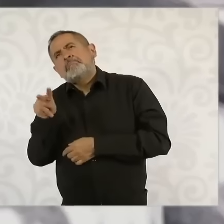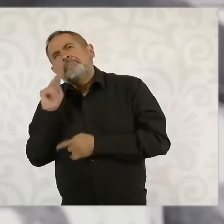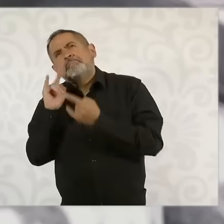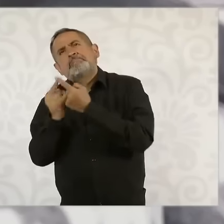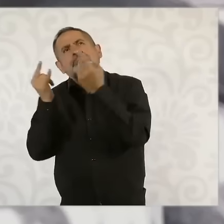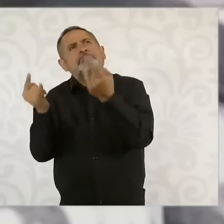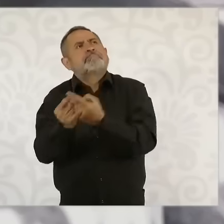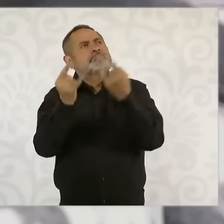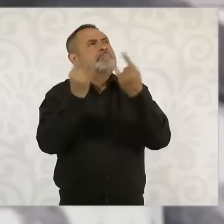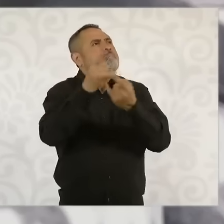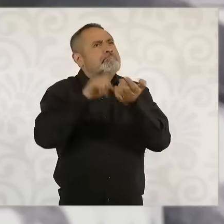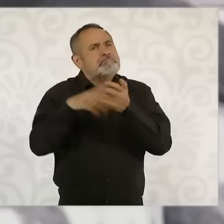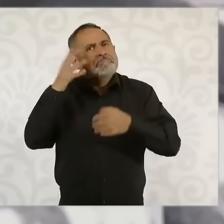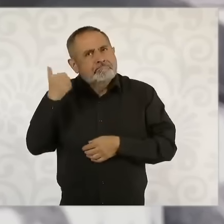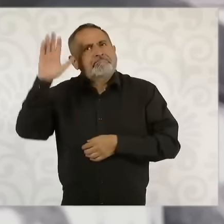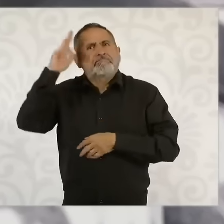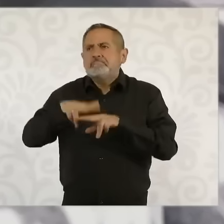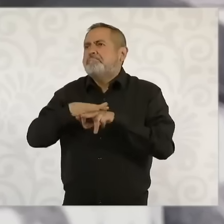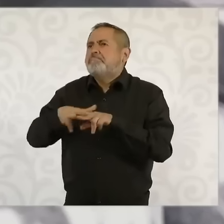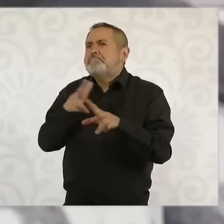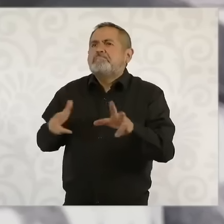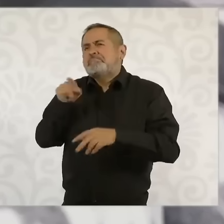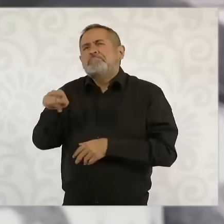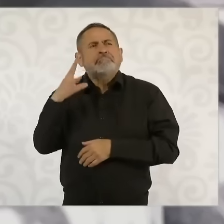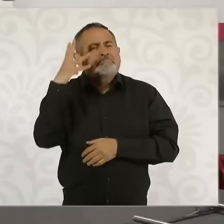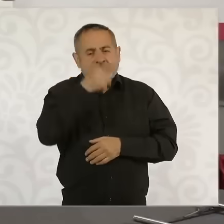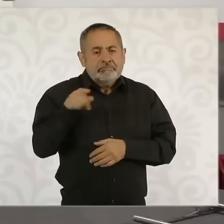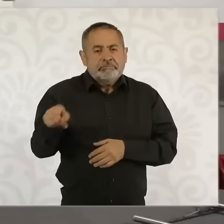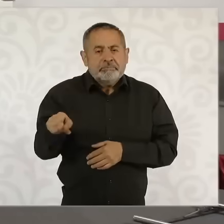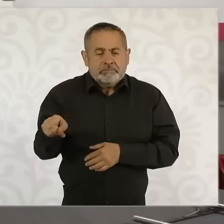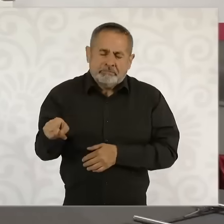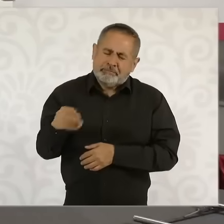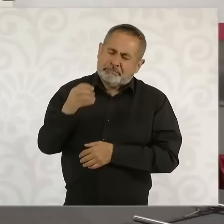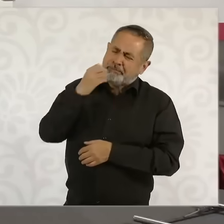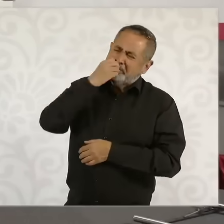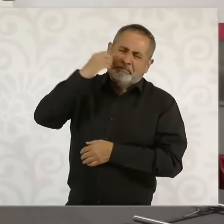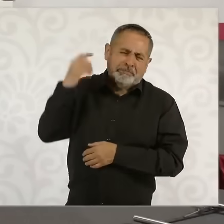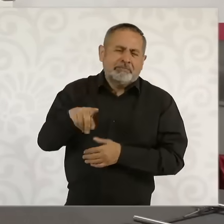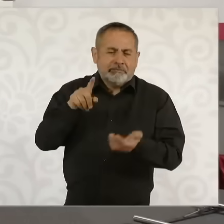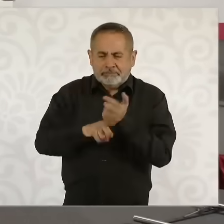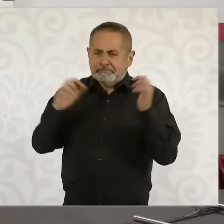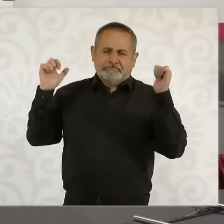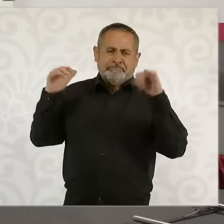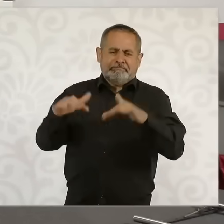de histórica del del tren y es una centro por excelencia de concentración para la cultura,